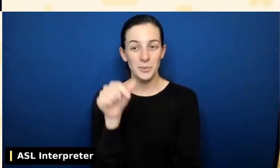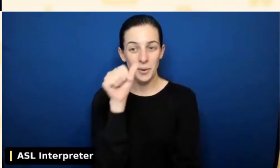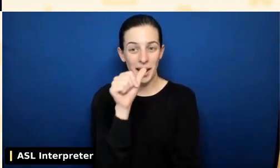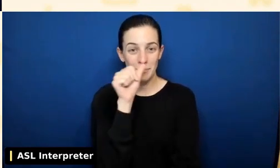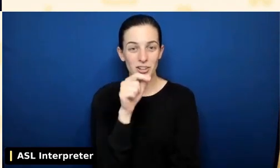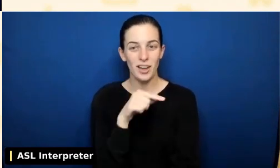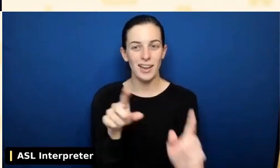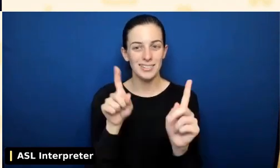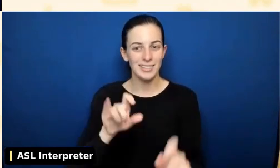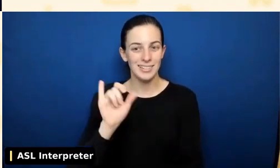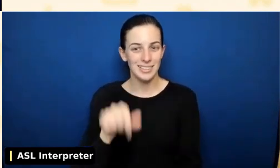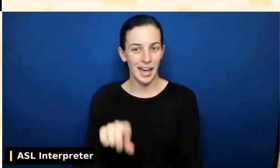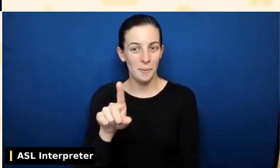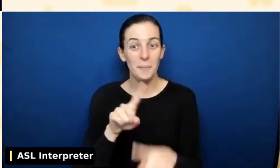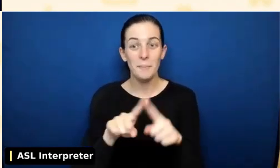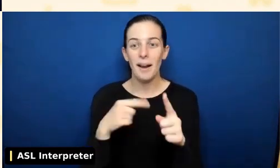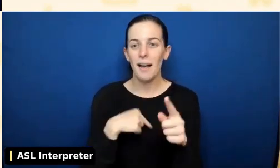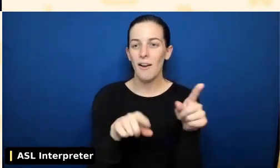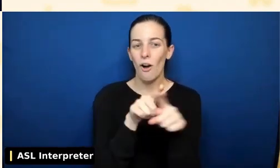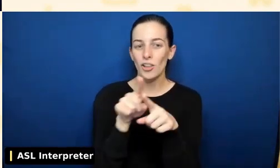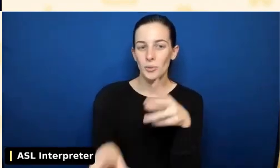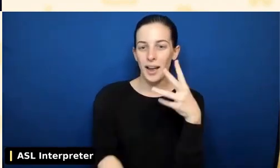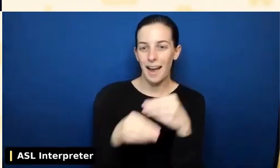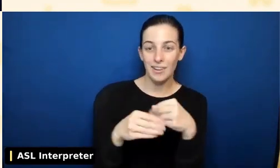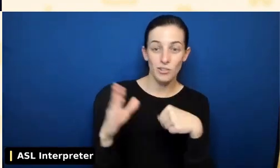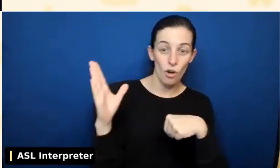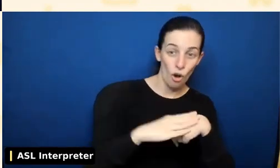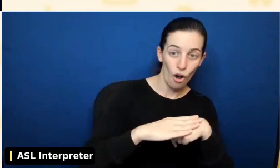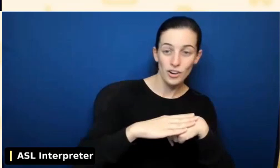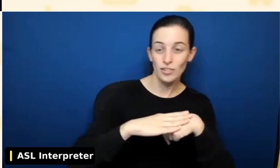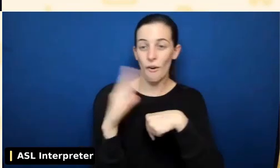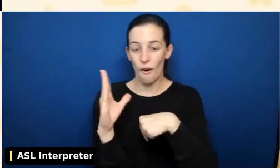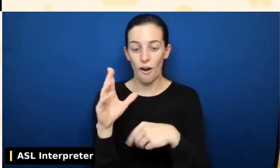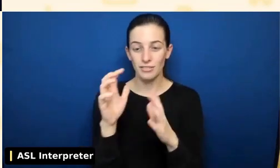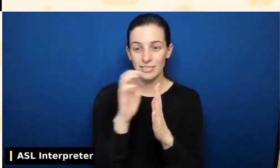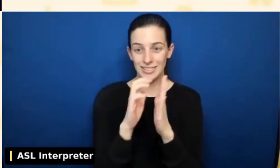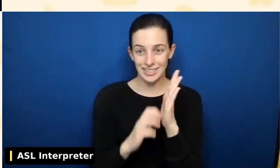Pero lo que hice fue agregar también texto encendido y apagado en un pseudoelemento, y es un poco difícil de atrapar.